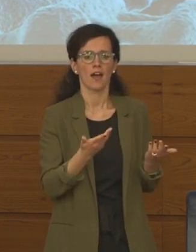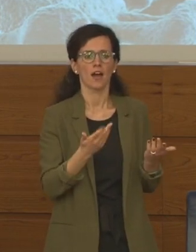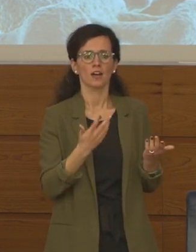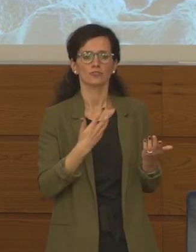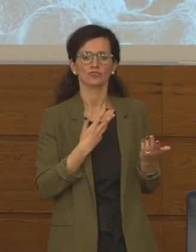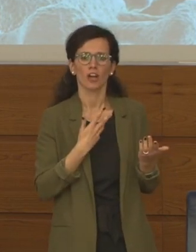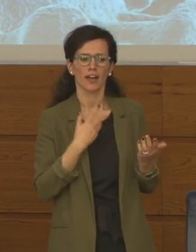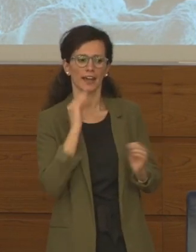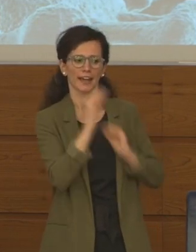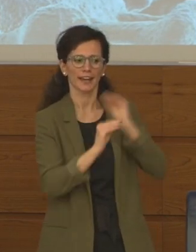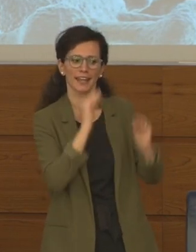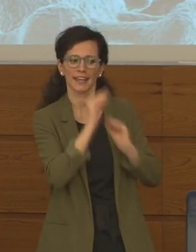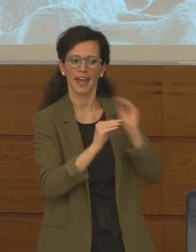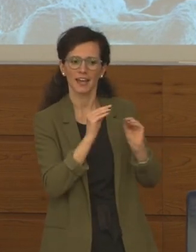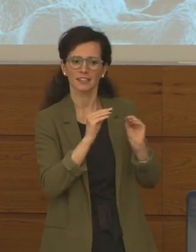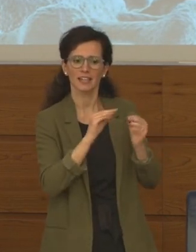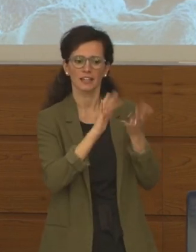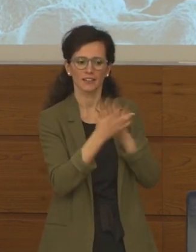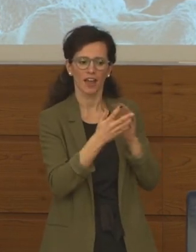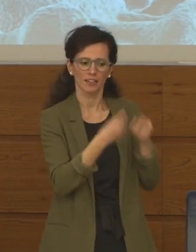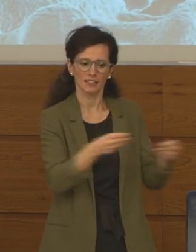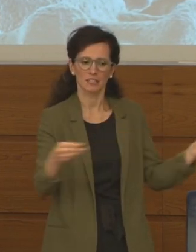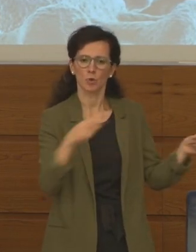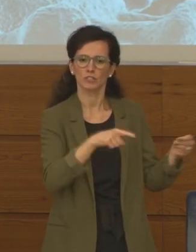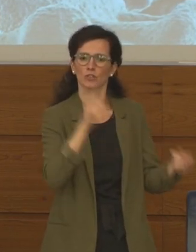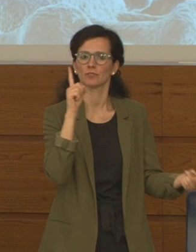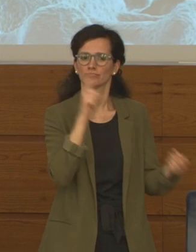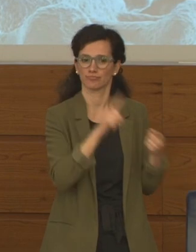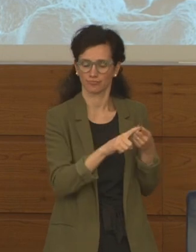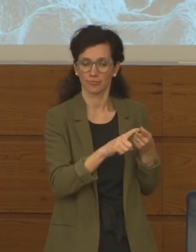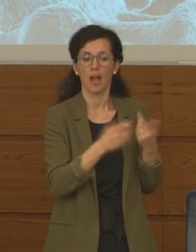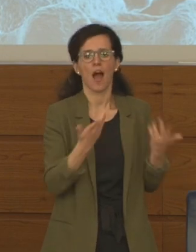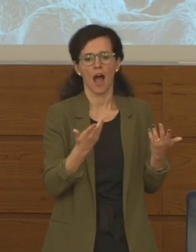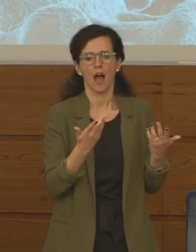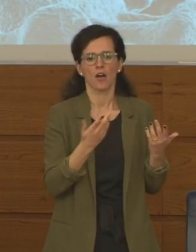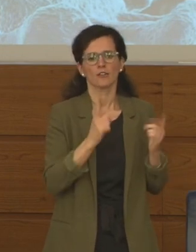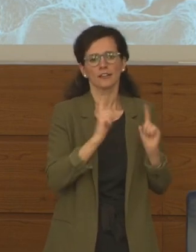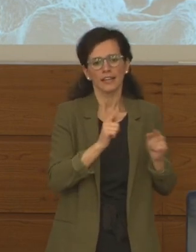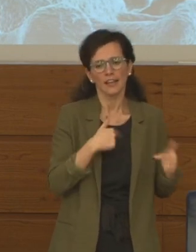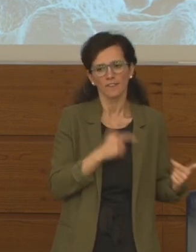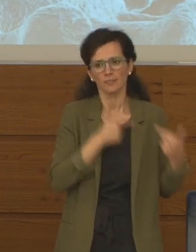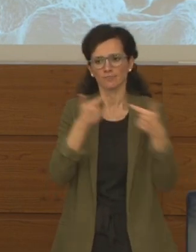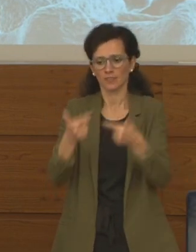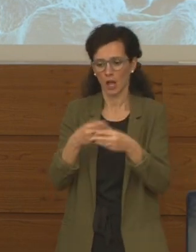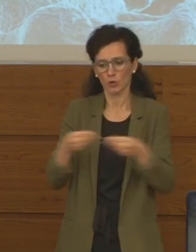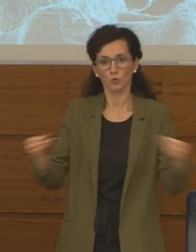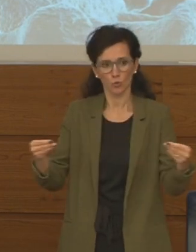l'offerta va in qualche modo indirizzata altrimenti si possono creare anche